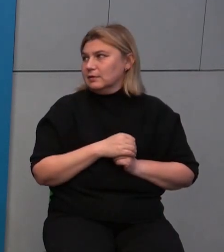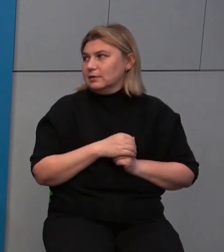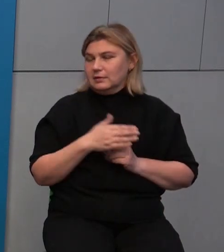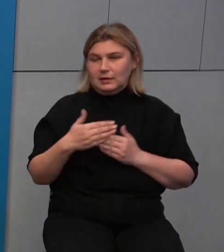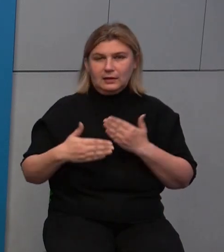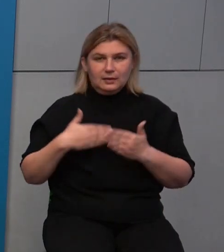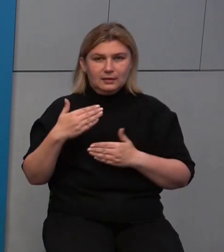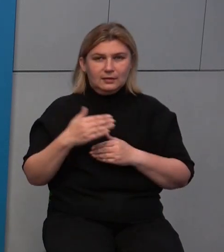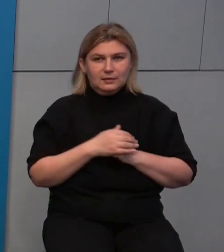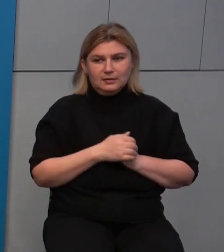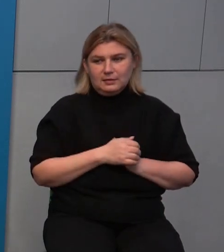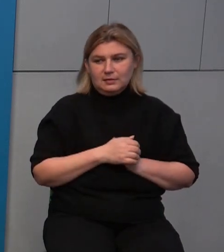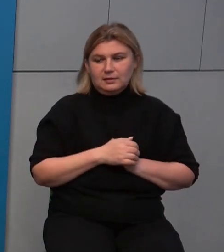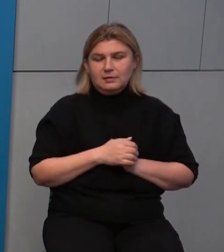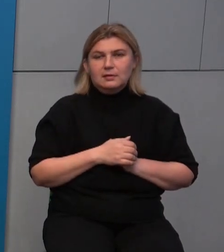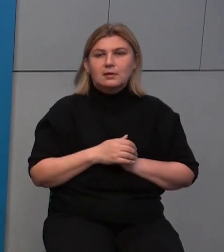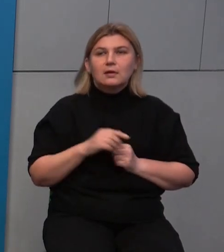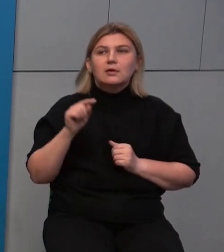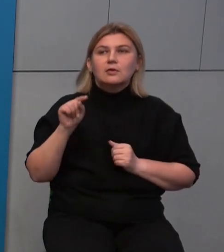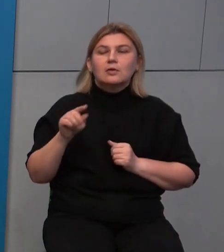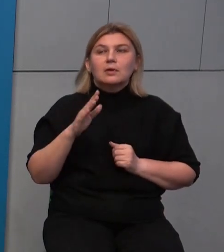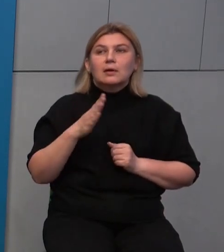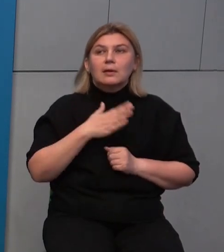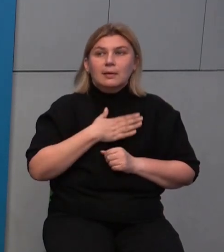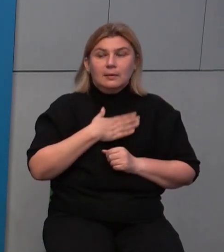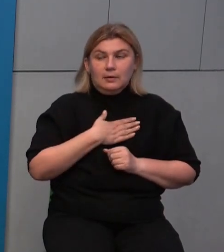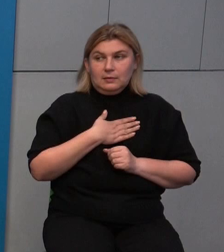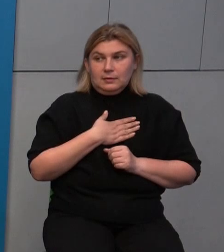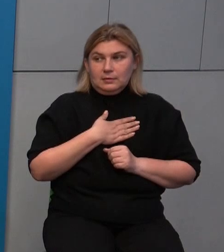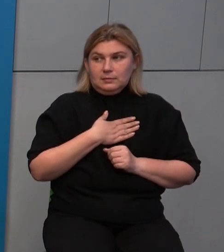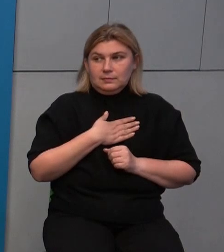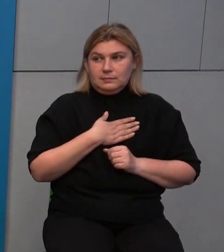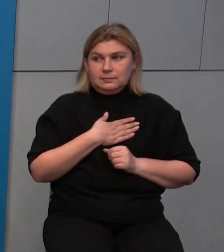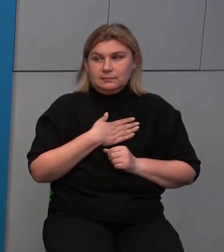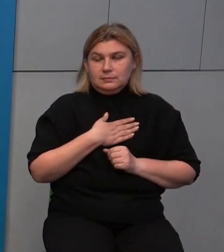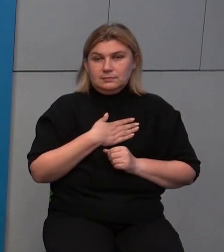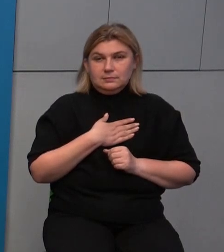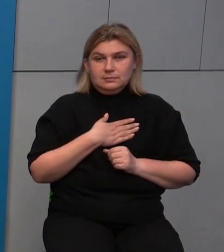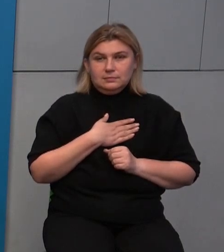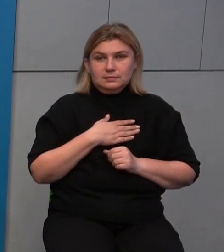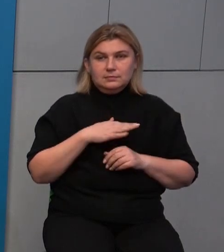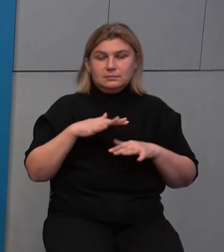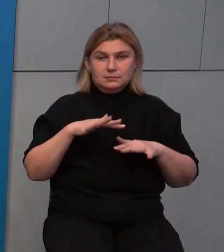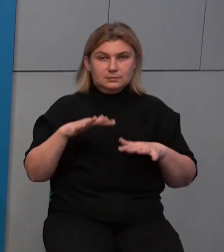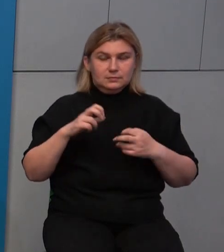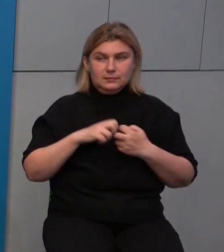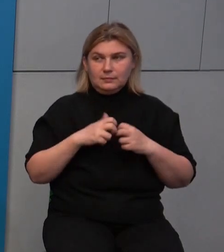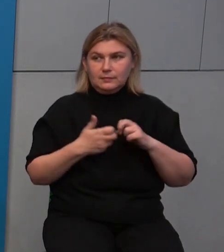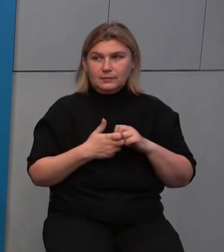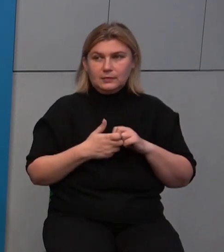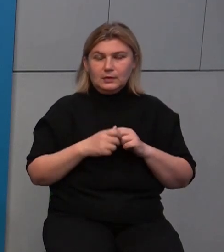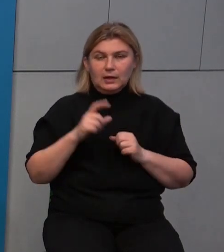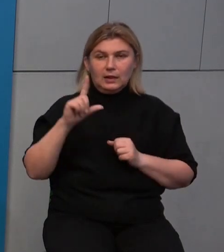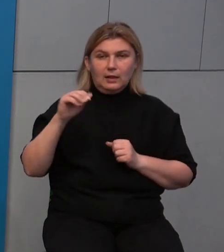Więc tutaj mamy rzeczywiście duży problem, żeby Lema w tym osadzić.